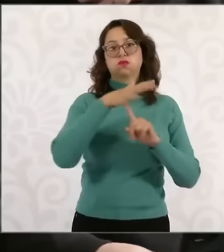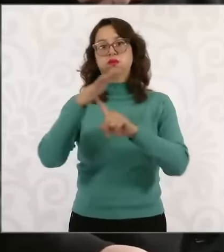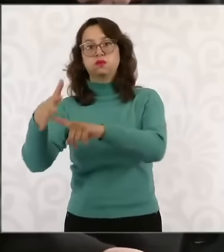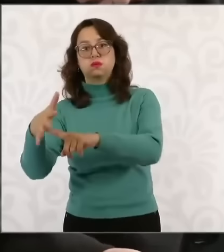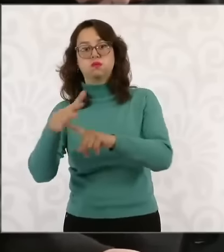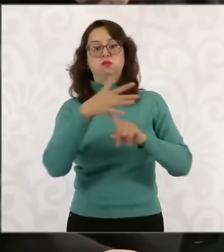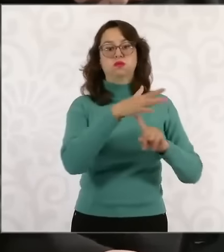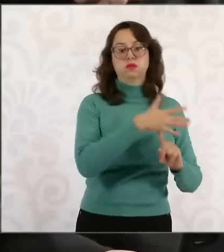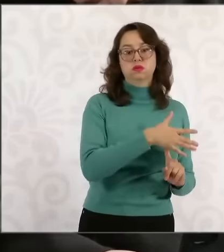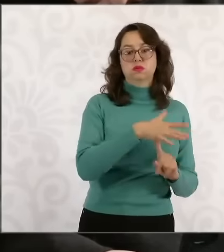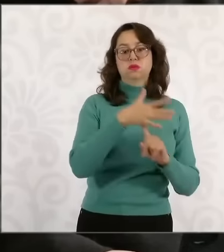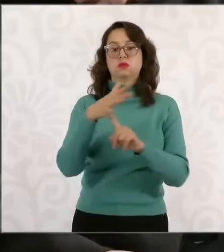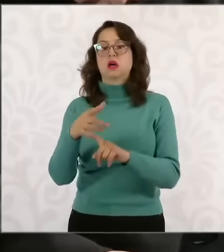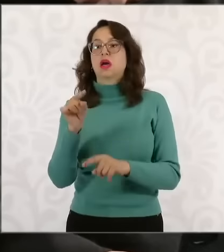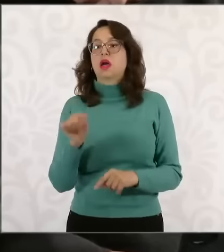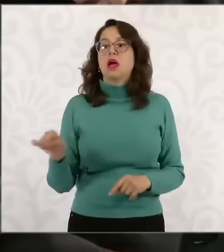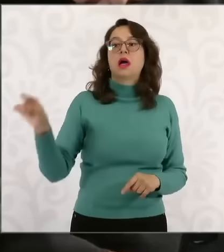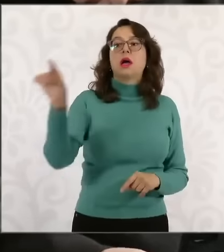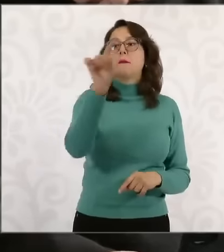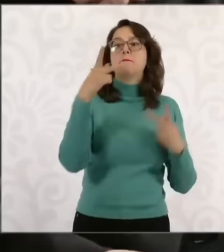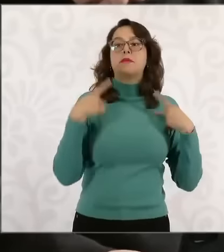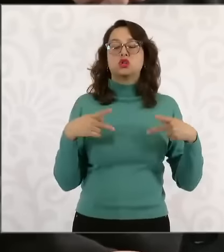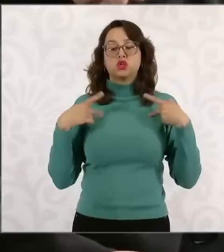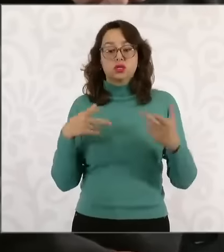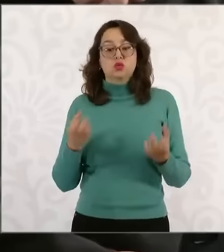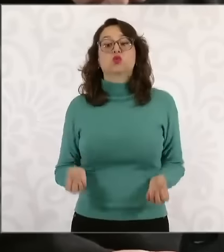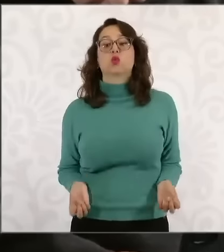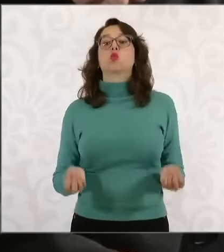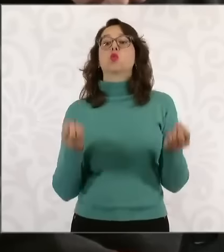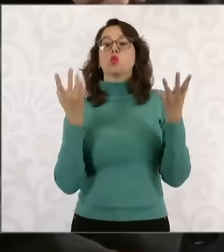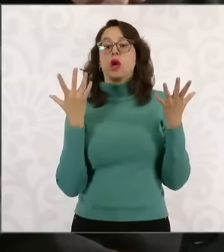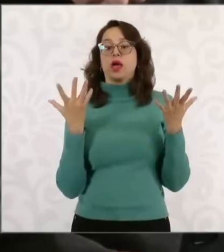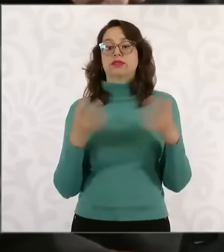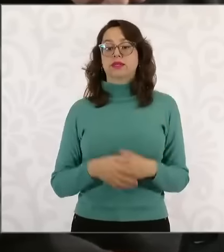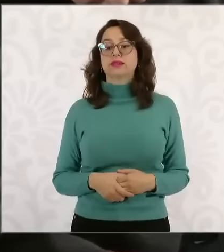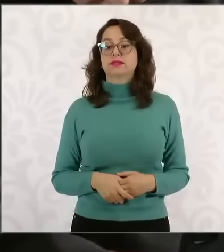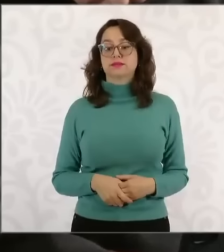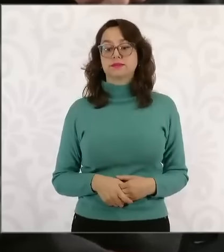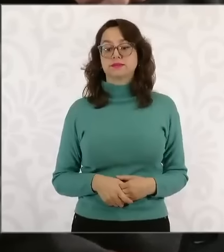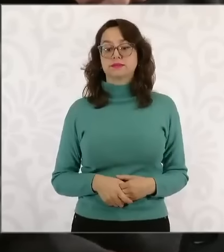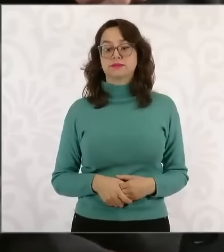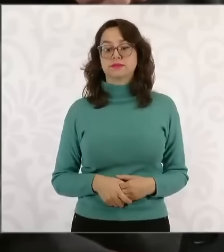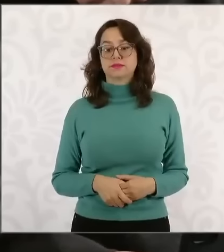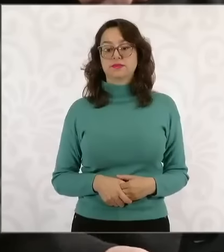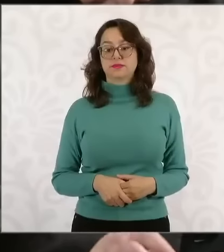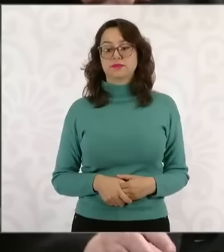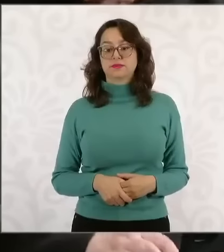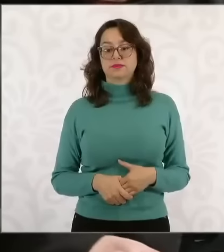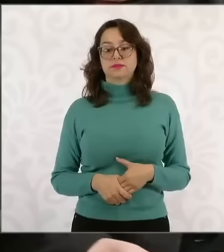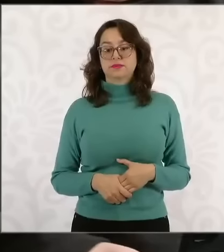¿cuanta gente se calcula que estaría afectada en y sería eh anotada en el senso del bienestar que se